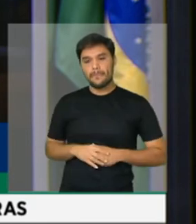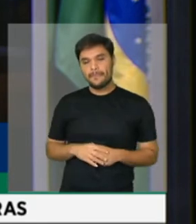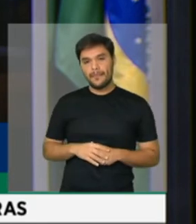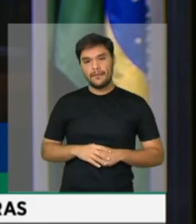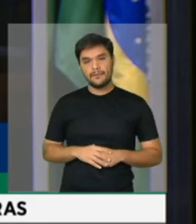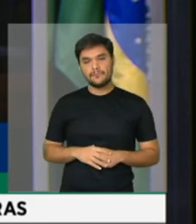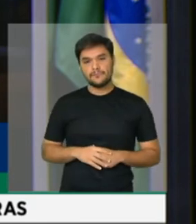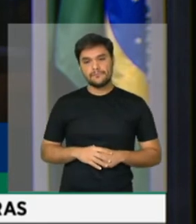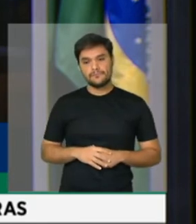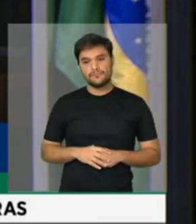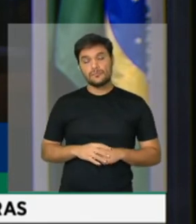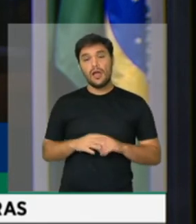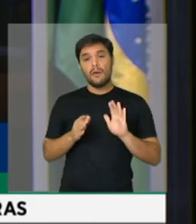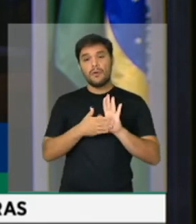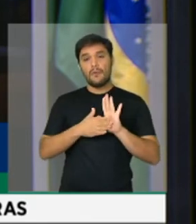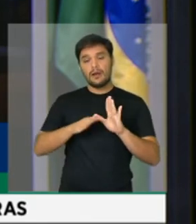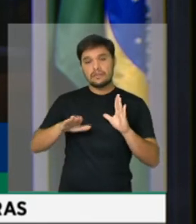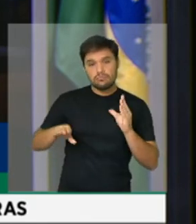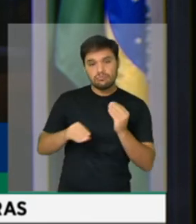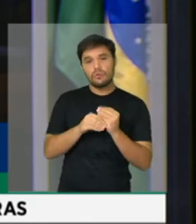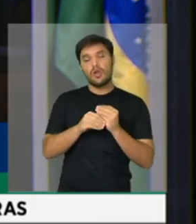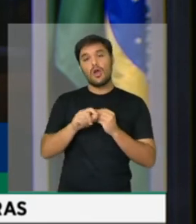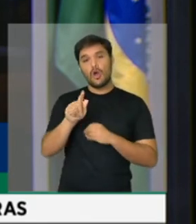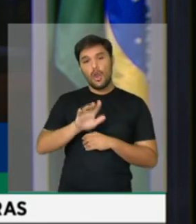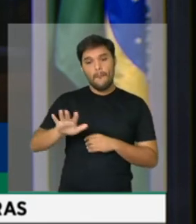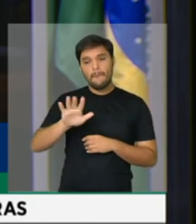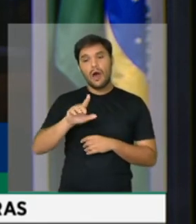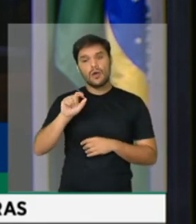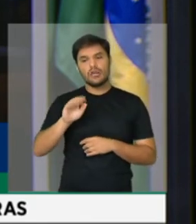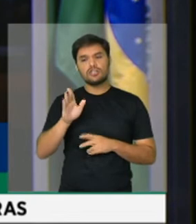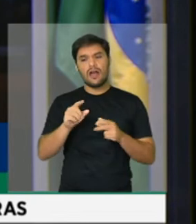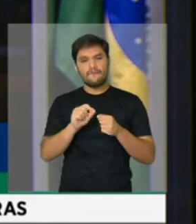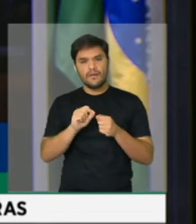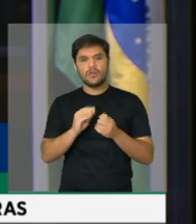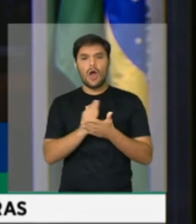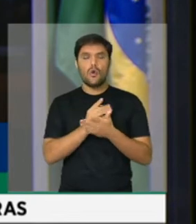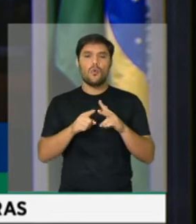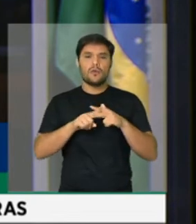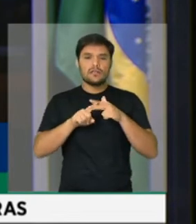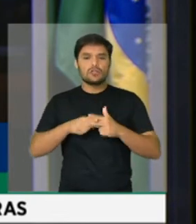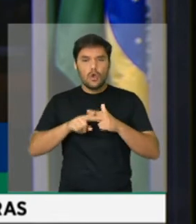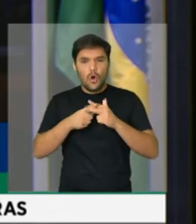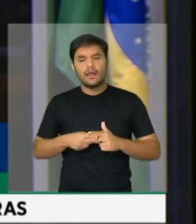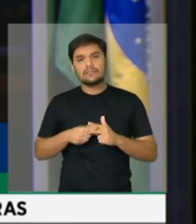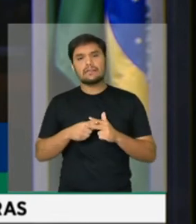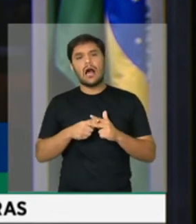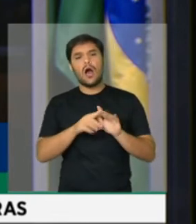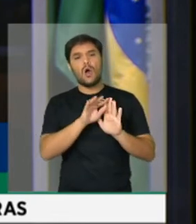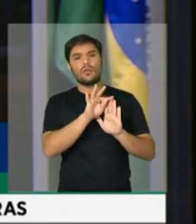SEÇÕES, 16 DE MAIO DE 2021, RELATOR. PRESIDENTE EU GOSTARIA PARA CONCLUIR DE INFORMAR QUE ESTÁ ... DIVULGANDO AGORA PARA OS